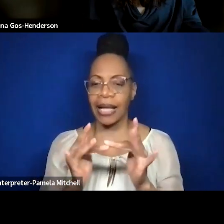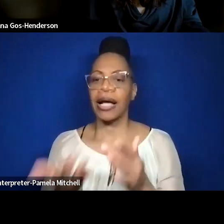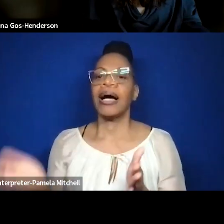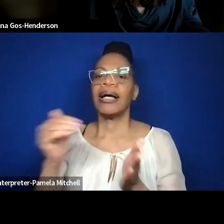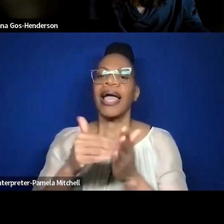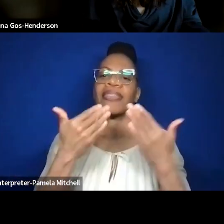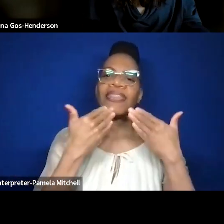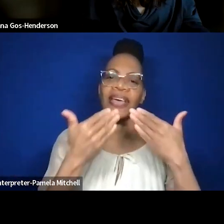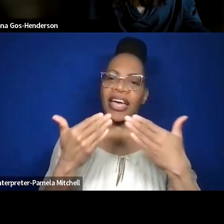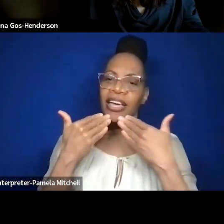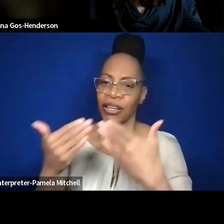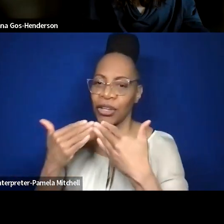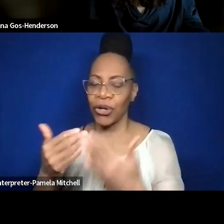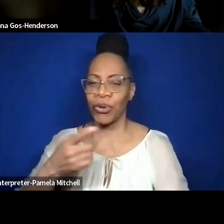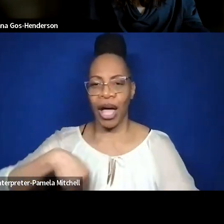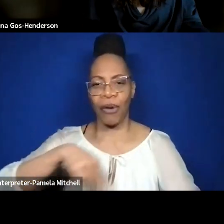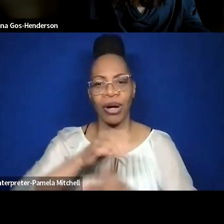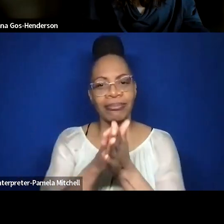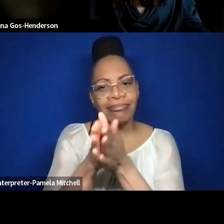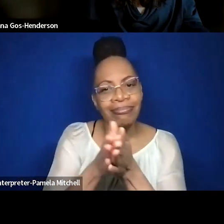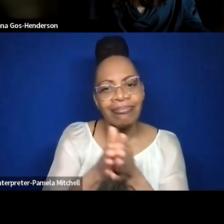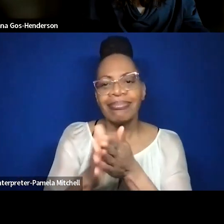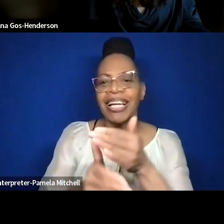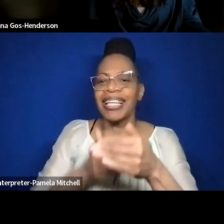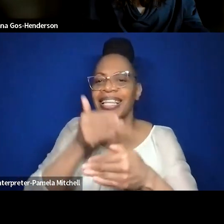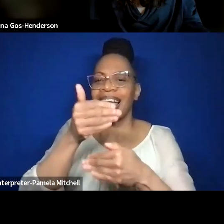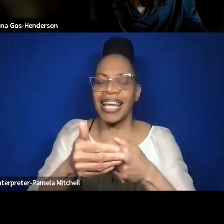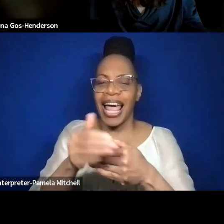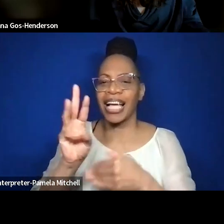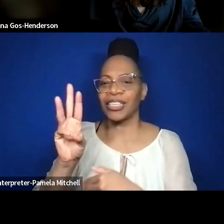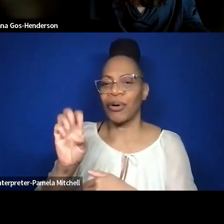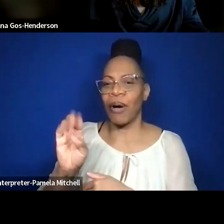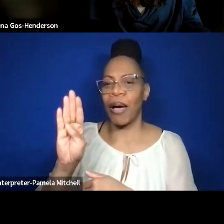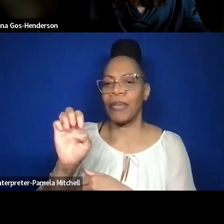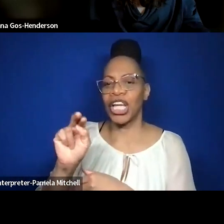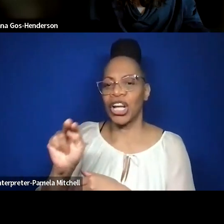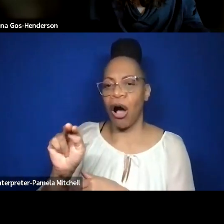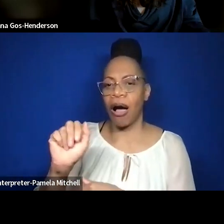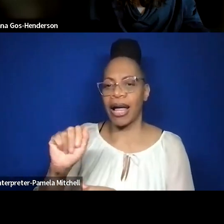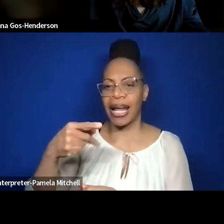Y esperamos nuestro próximo webinar a finales de abril. Creemos que sobre el tema de la lesión cerebral.